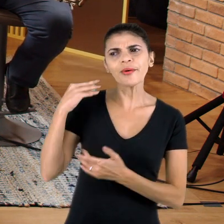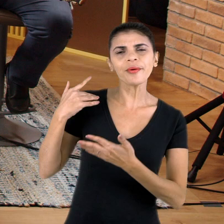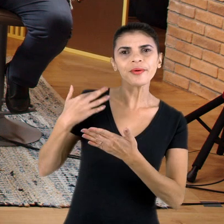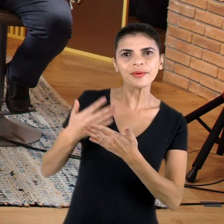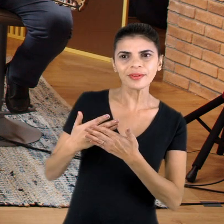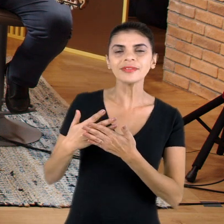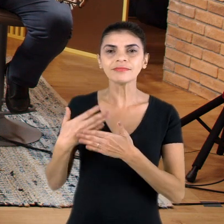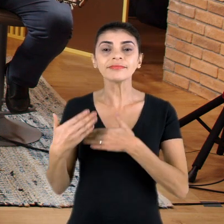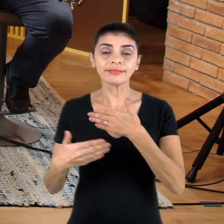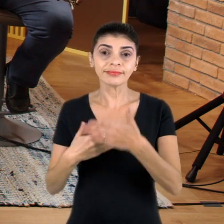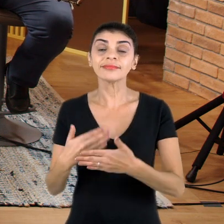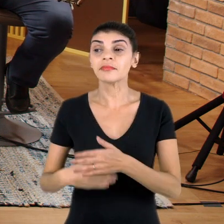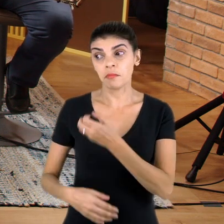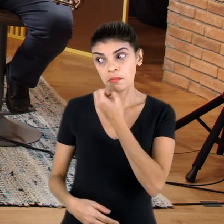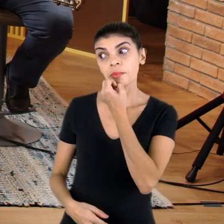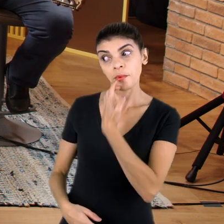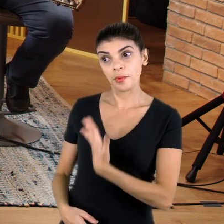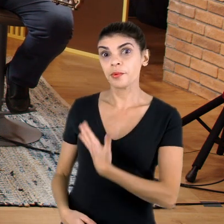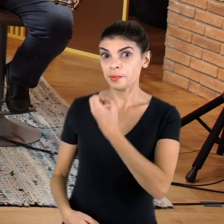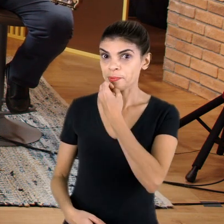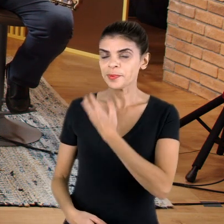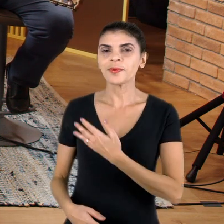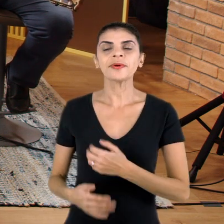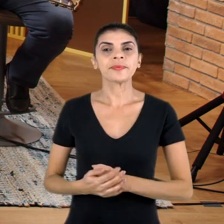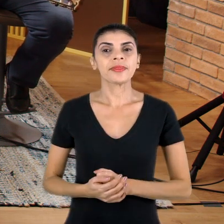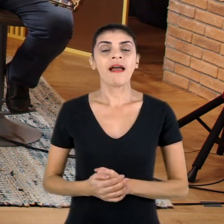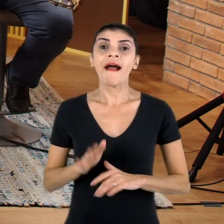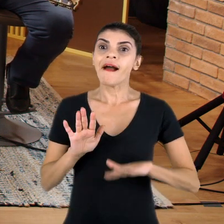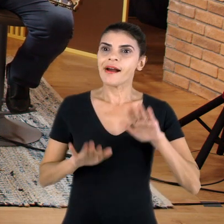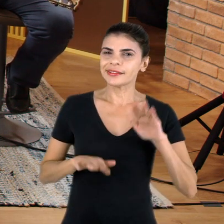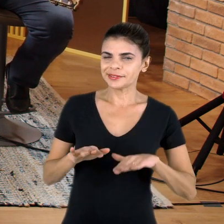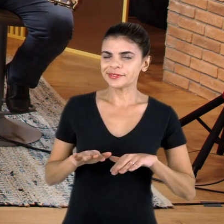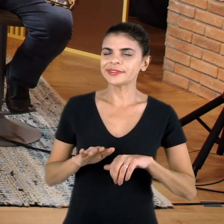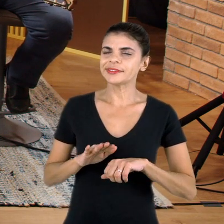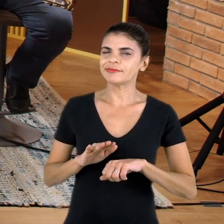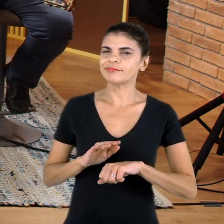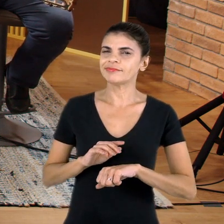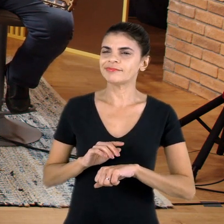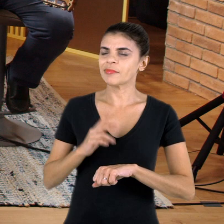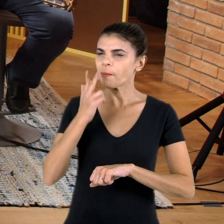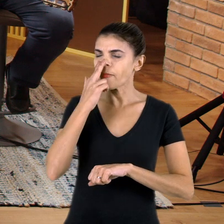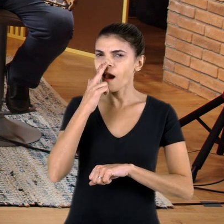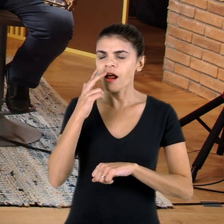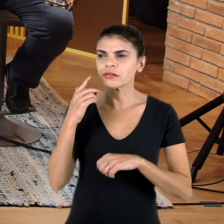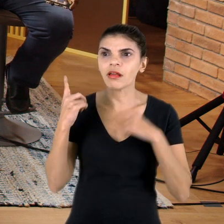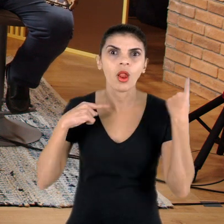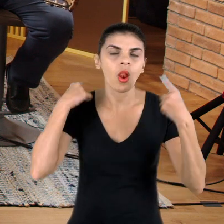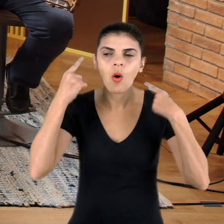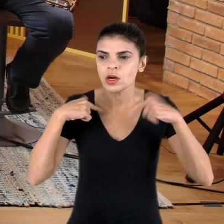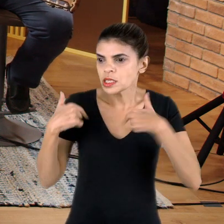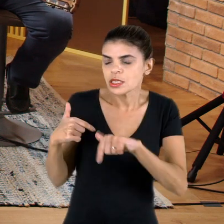É muito bom! - Adoro, sempre curti! Tem horas que parece que o mundo vai acabar! É enlouquecedor, né? - Parece um manicômio, assim!